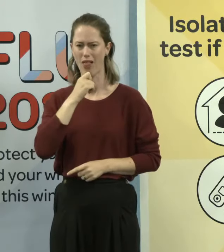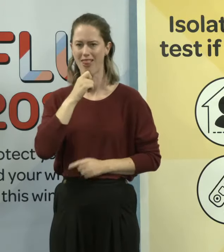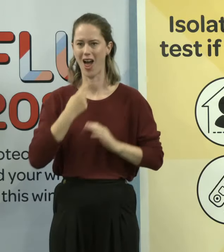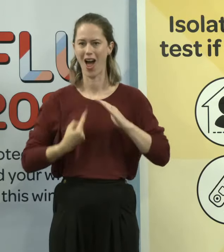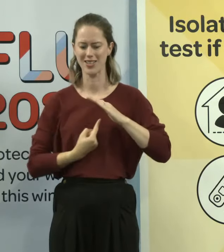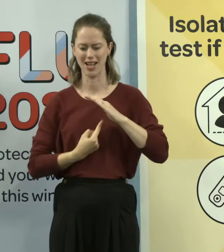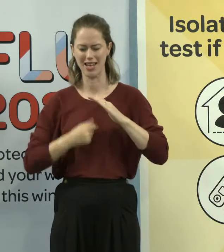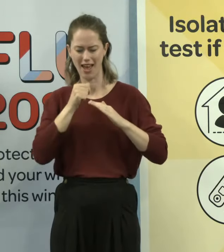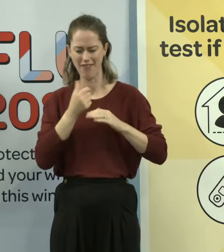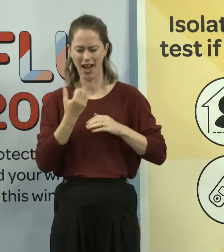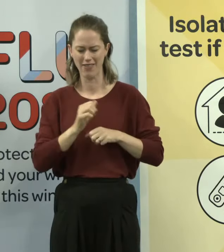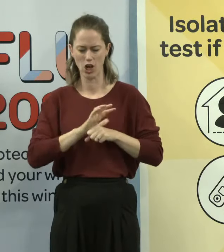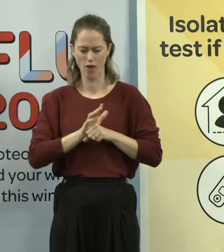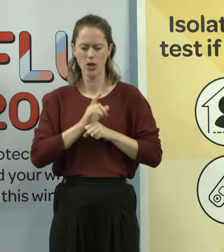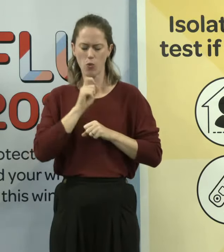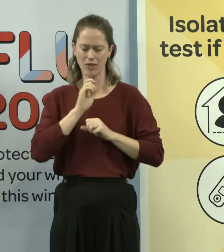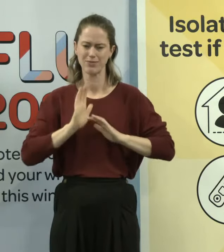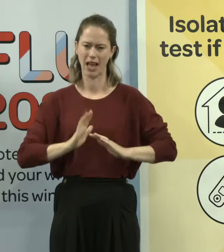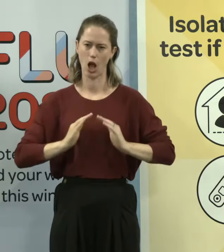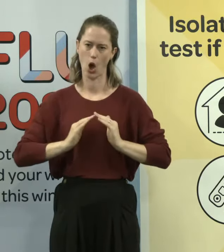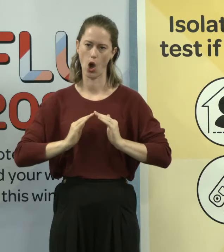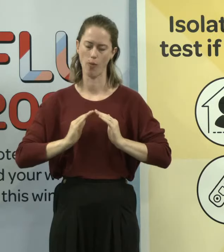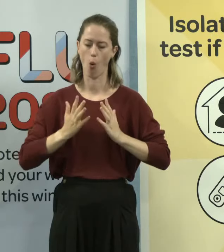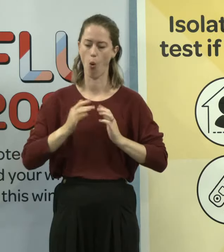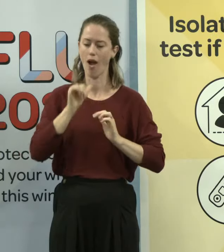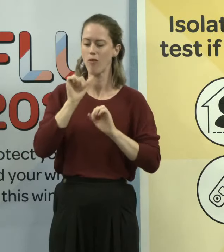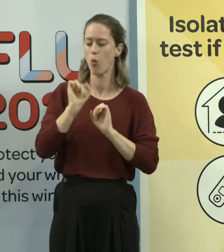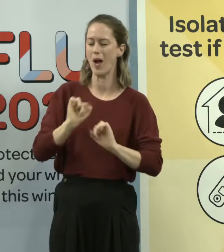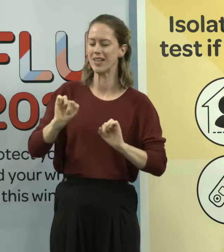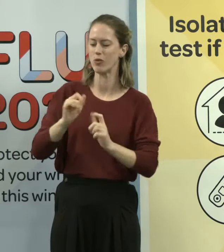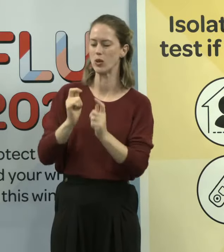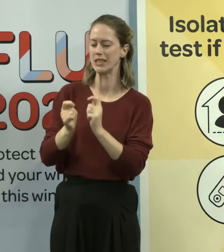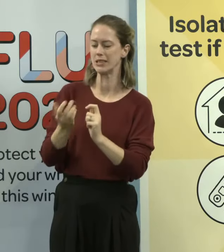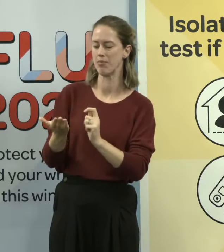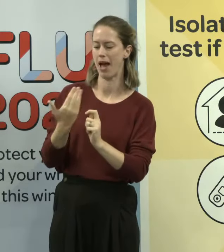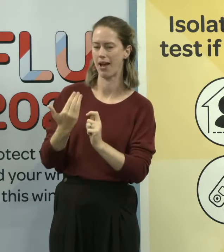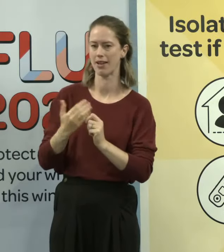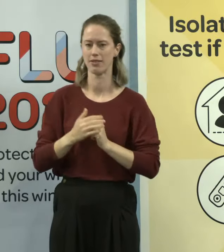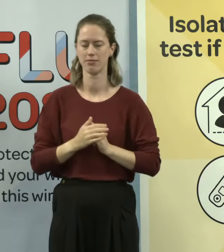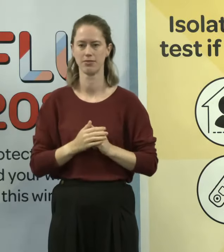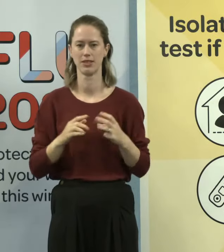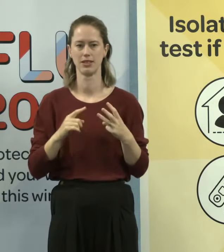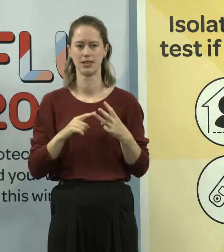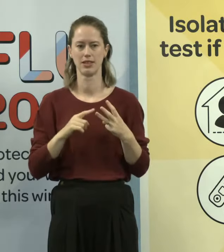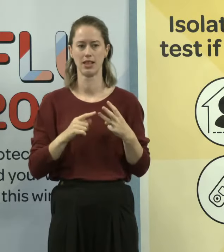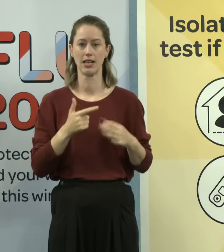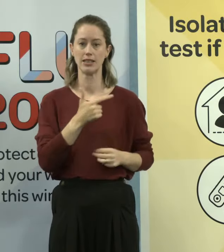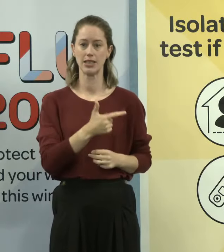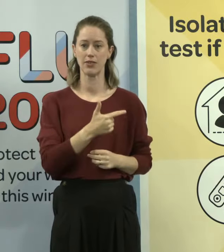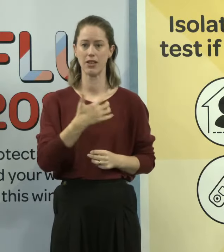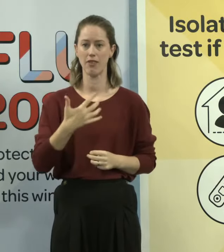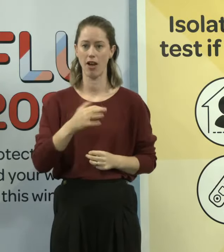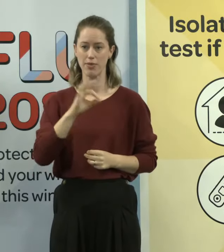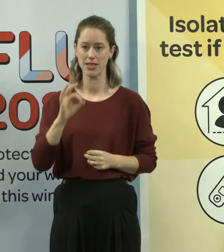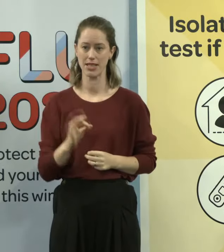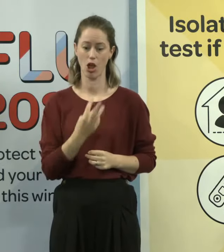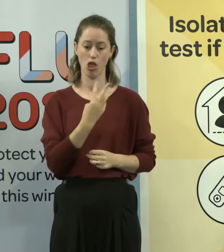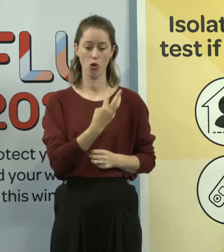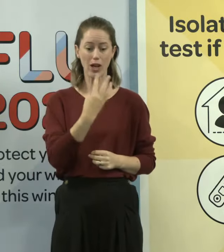mai i te Hanuere. He rite tonu